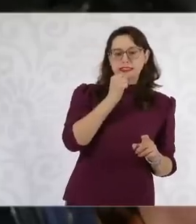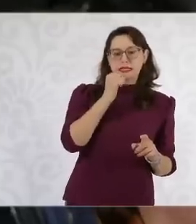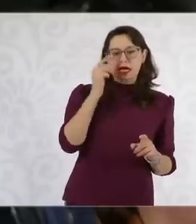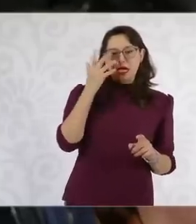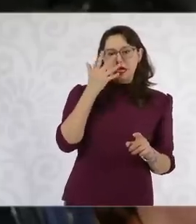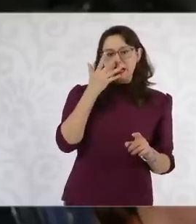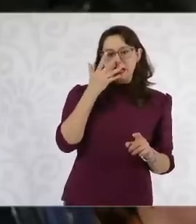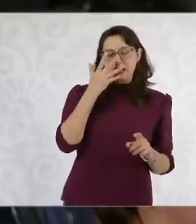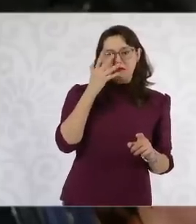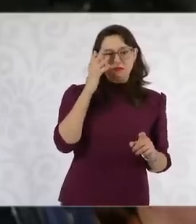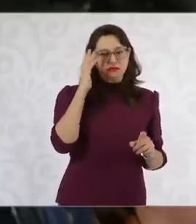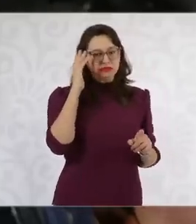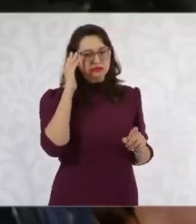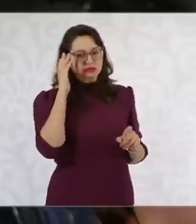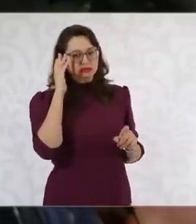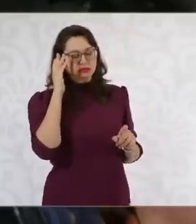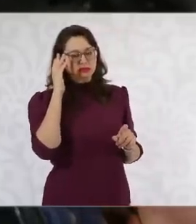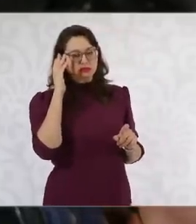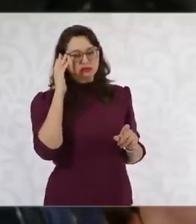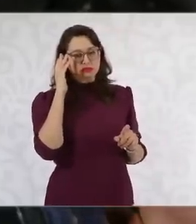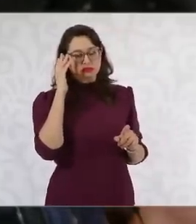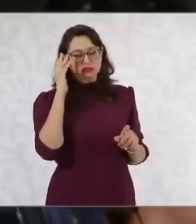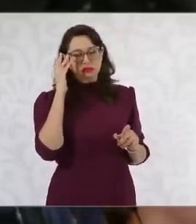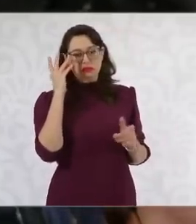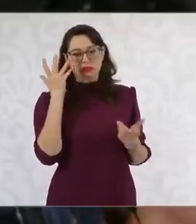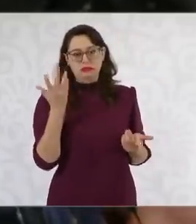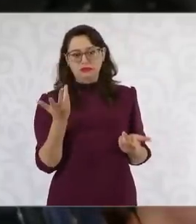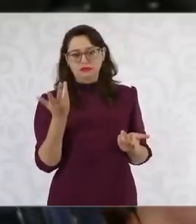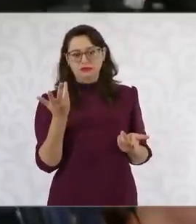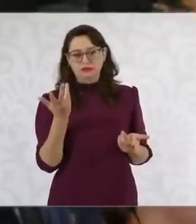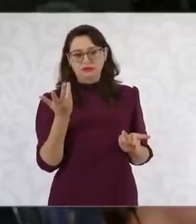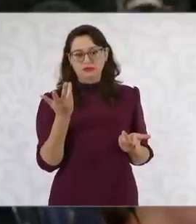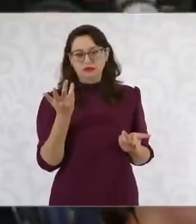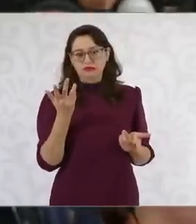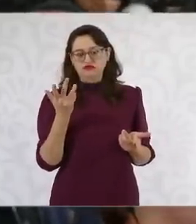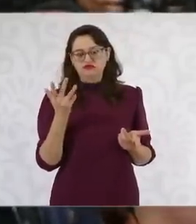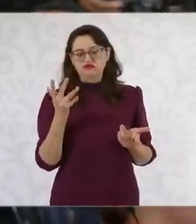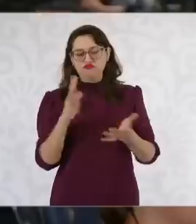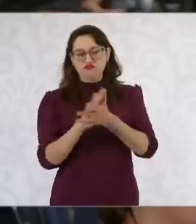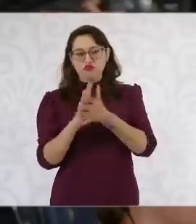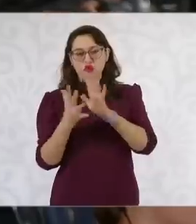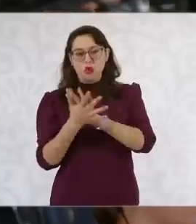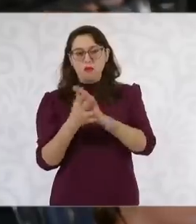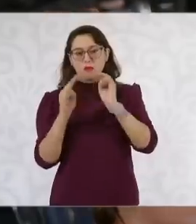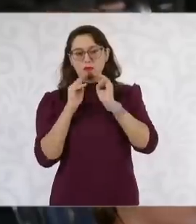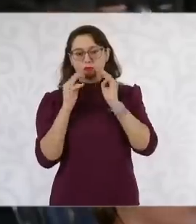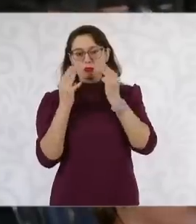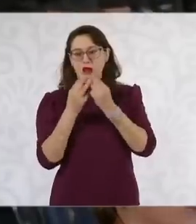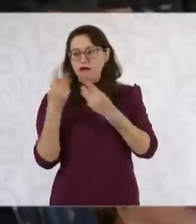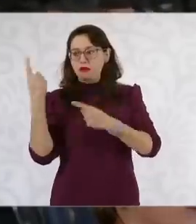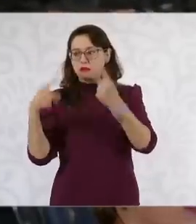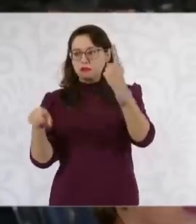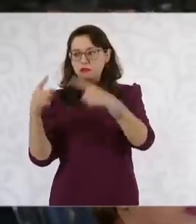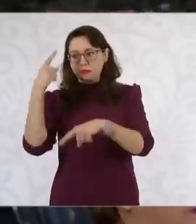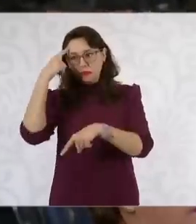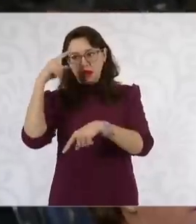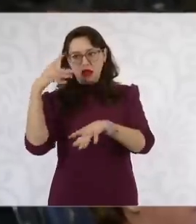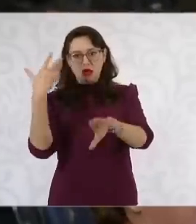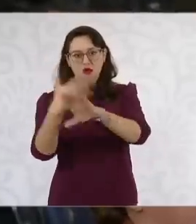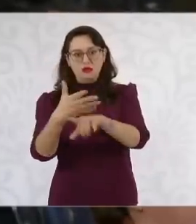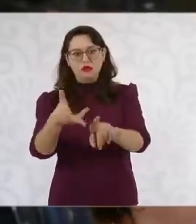eh trasladaba información otro equipo para que al mismo tiempo secuestrara mexicanos nosotros